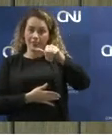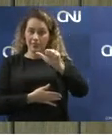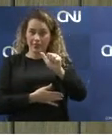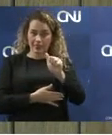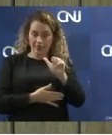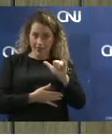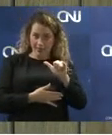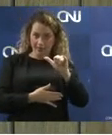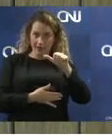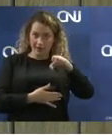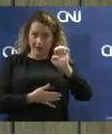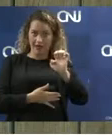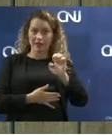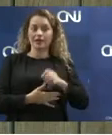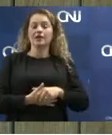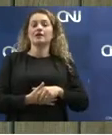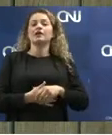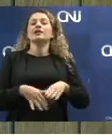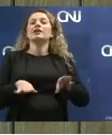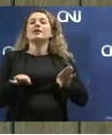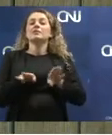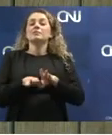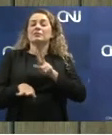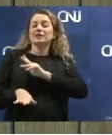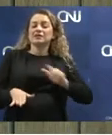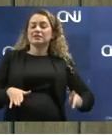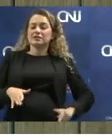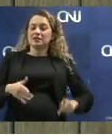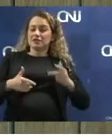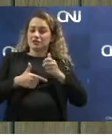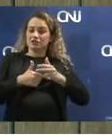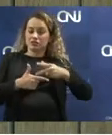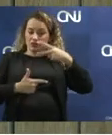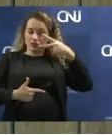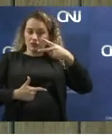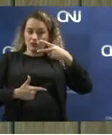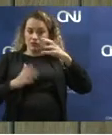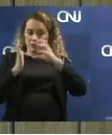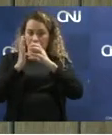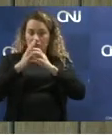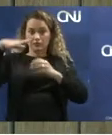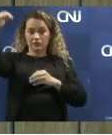de Prerrogativas e Associações dos Magistrados Brasileiros. Dr. Luiz Antônio Colucci,